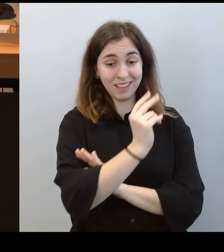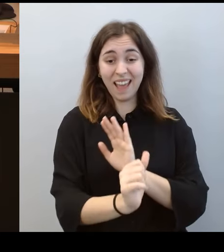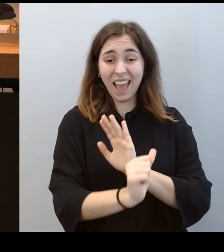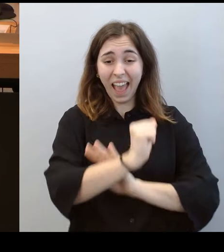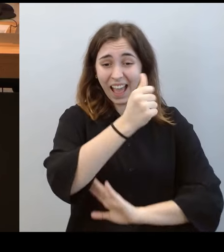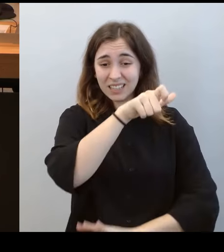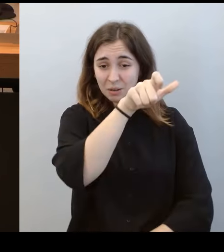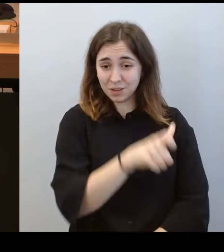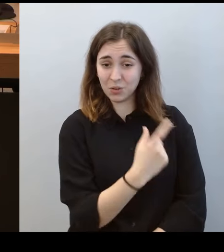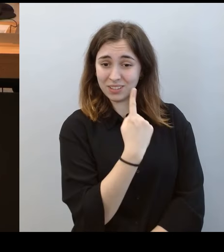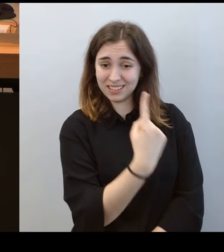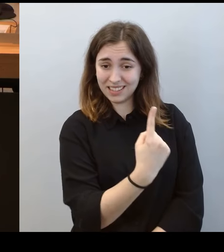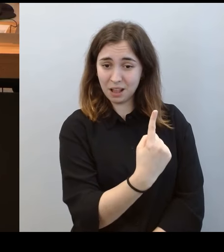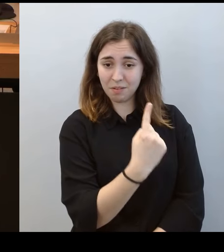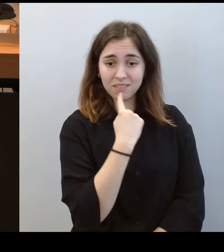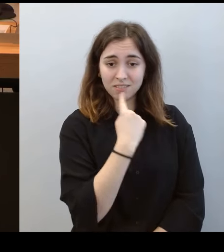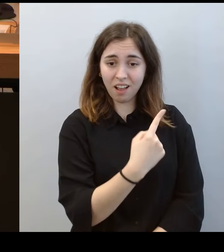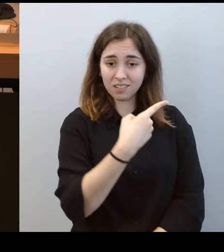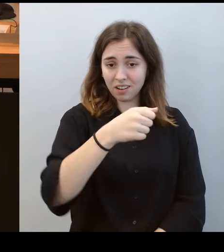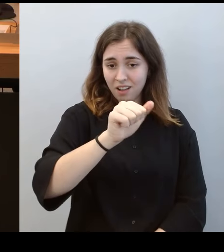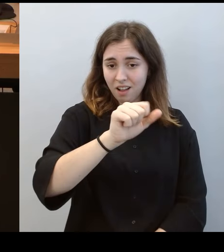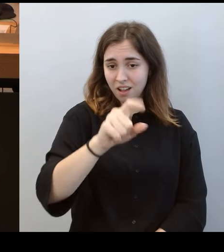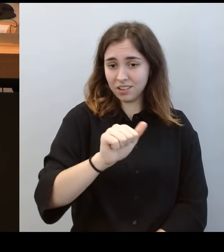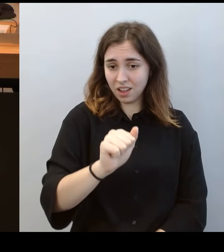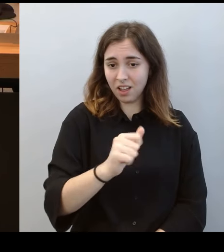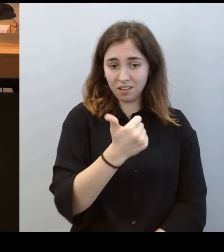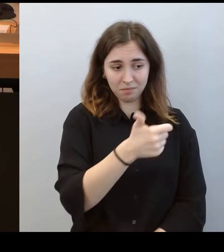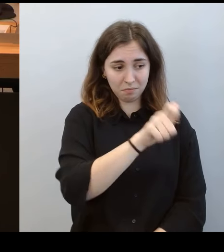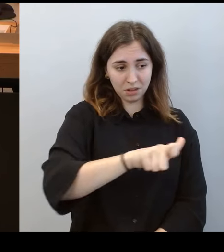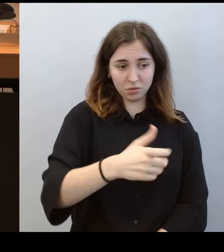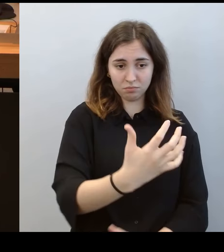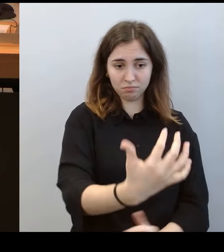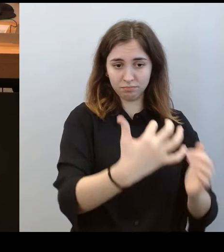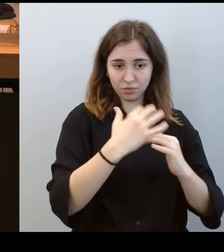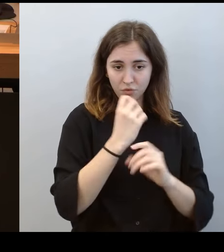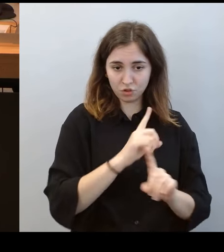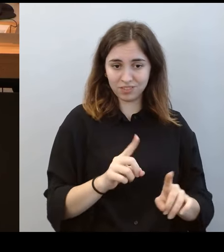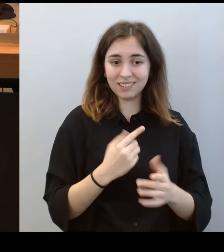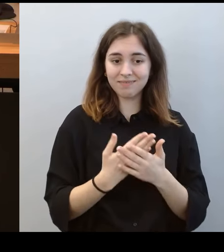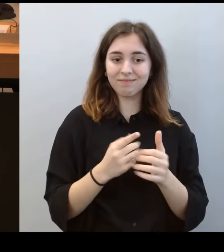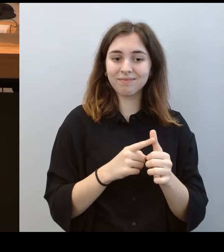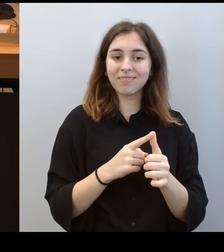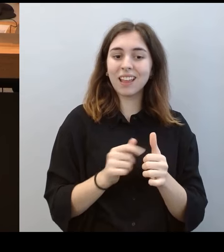übernommen hat. Das war Friedrich Merz, Herr Dregger. Sie klangen hier ein bisschen anders,